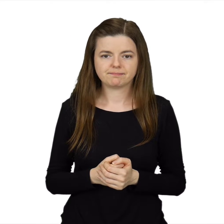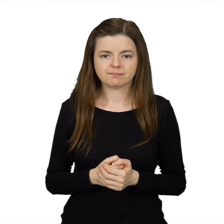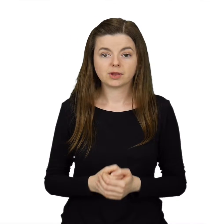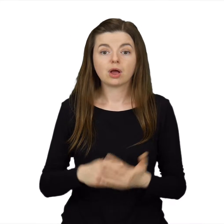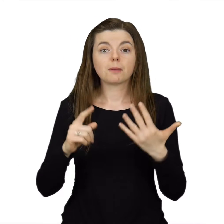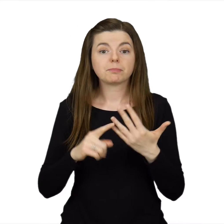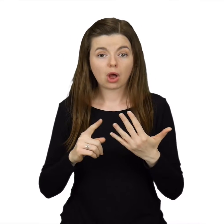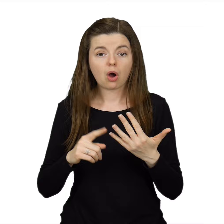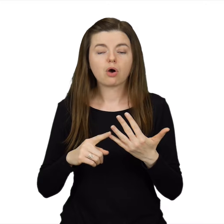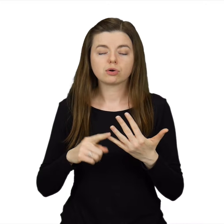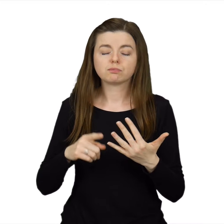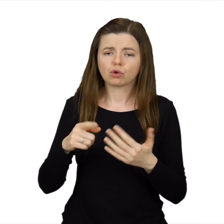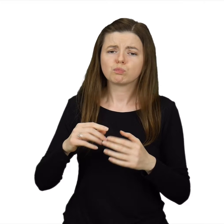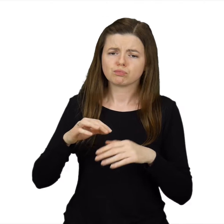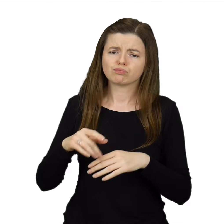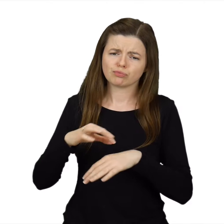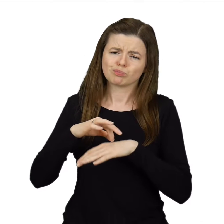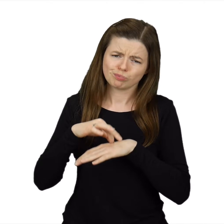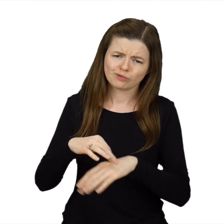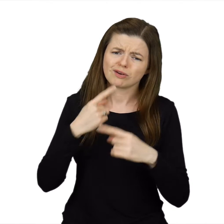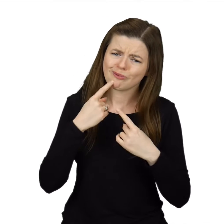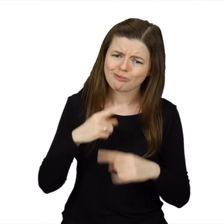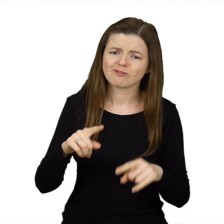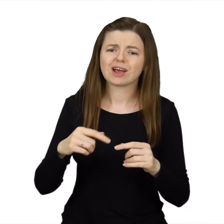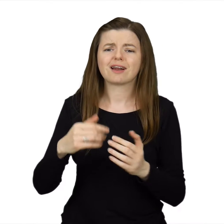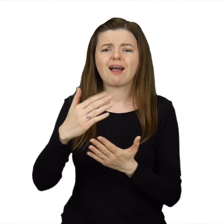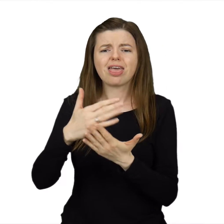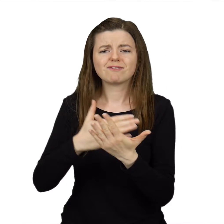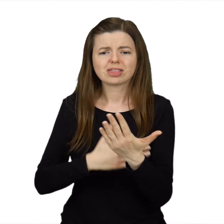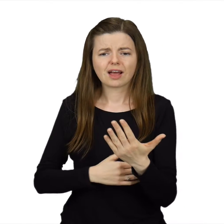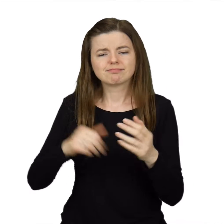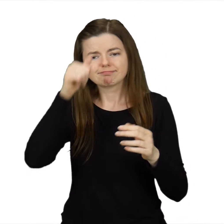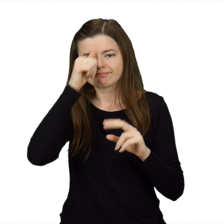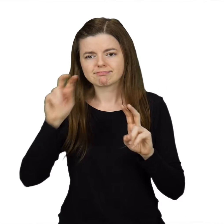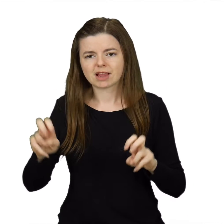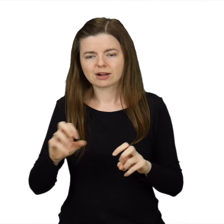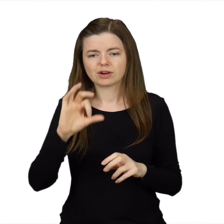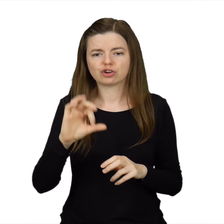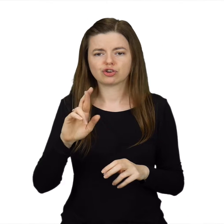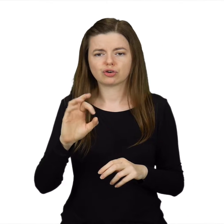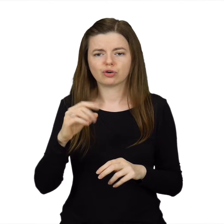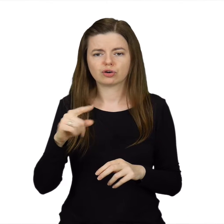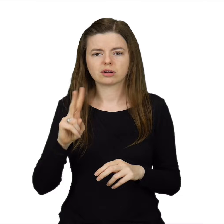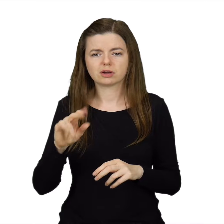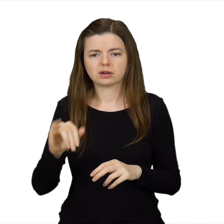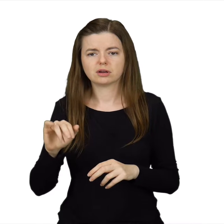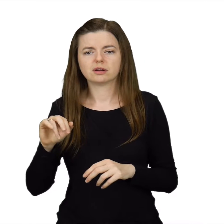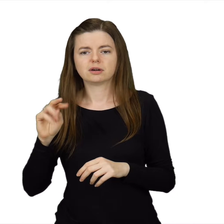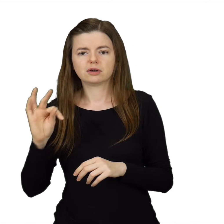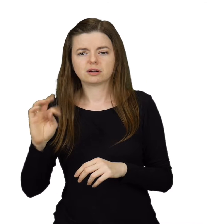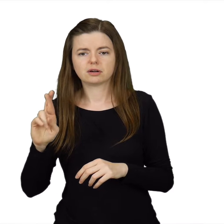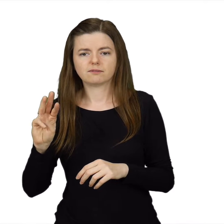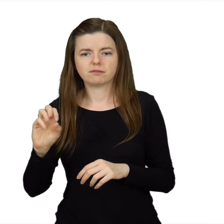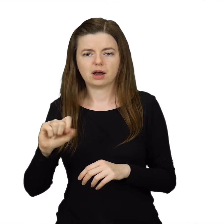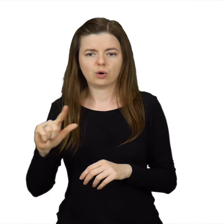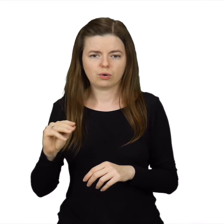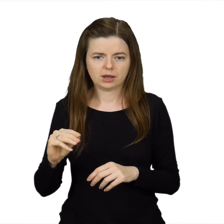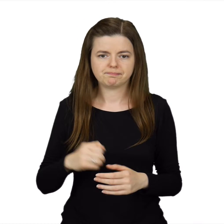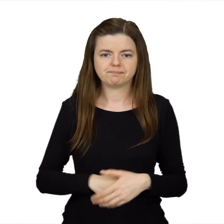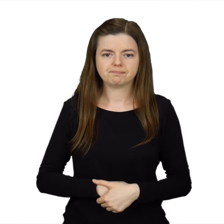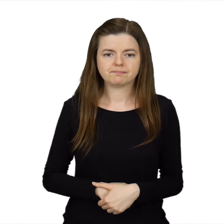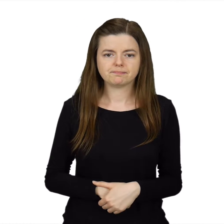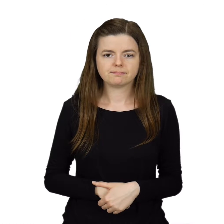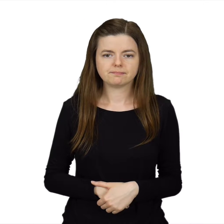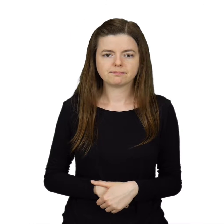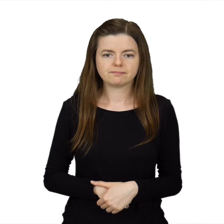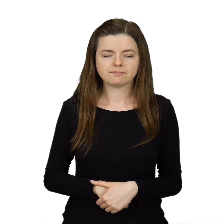prowadzenie ewidencji środków trwałych.